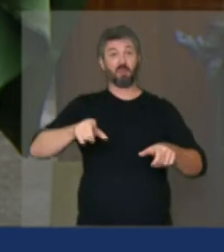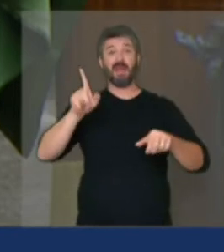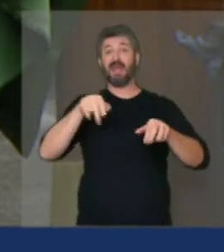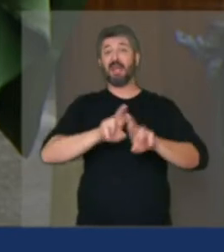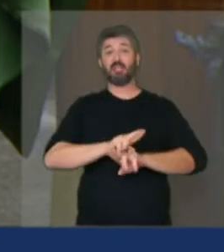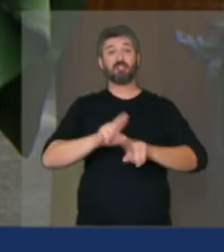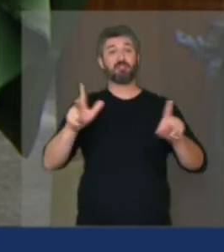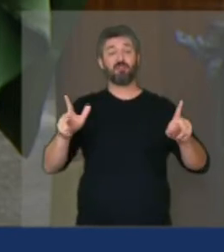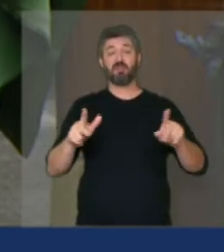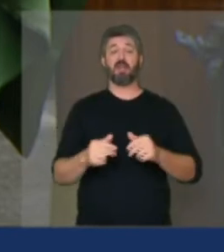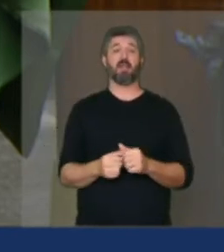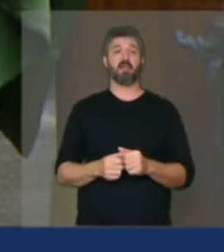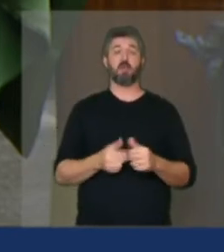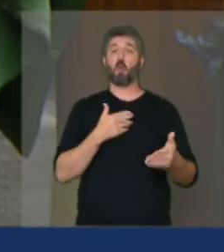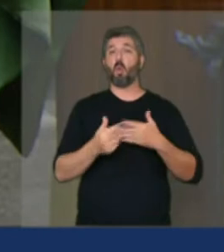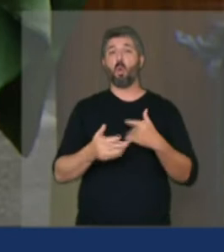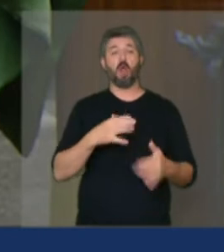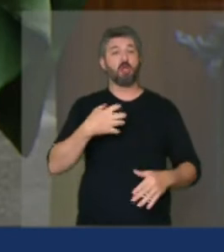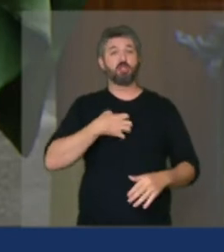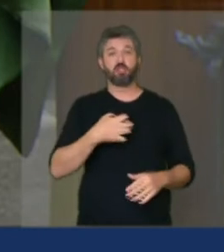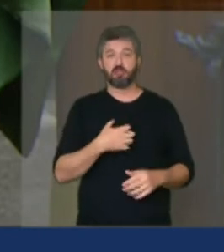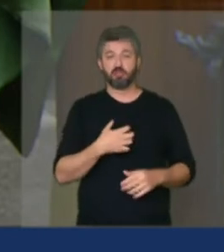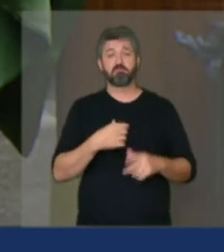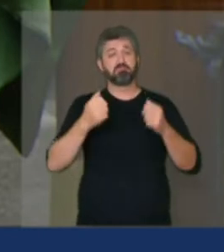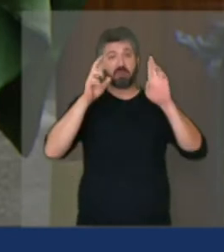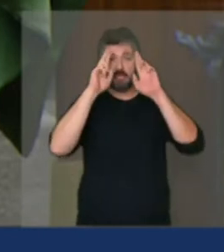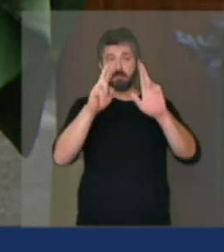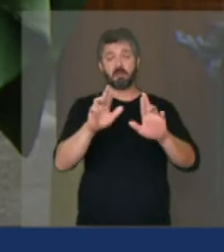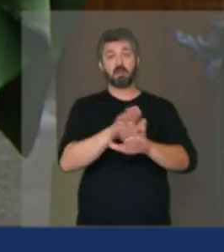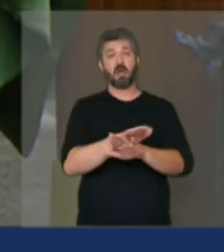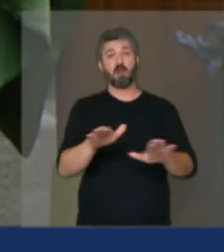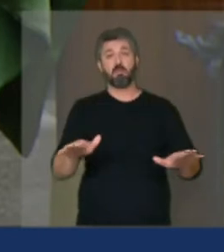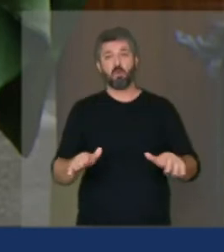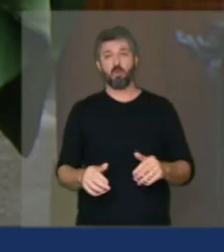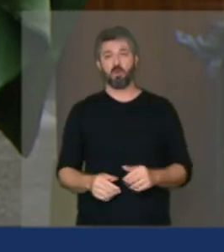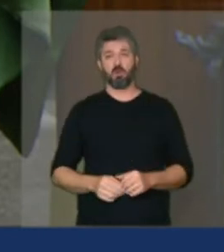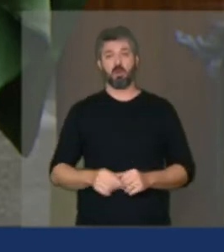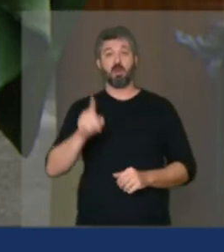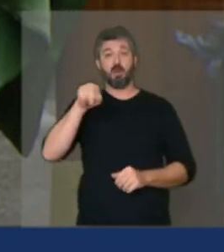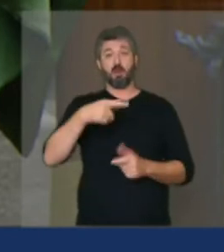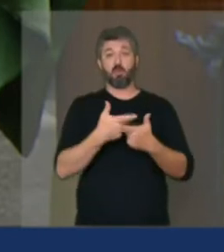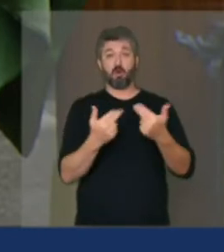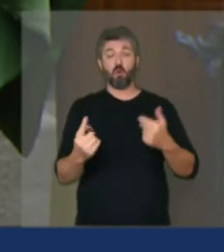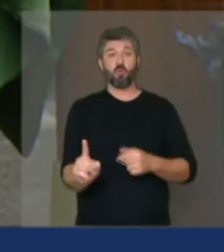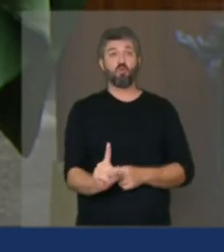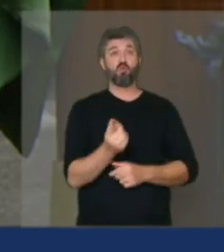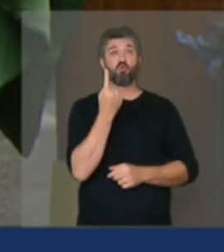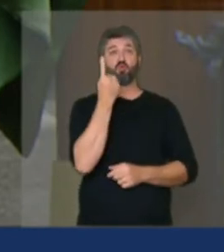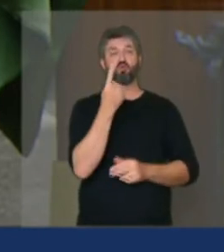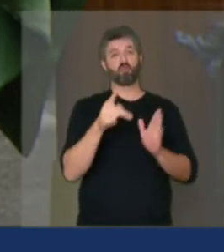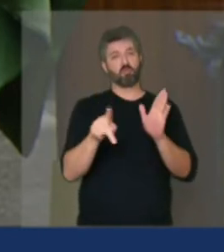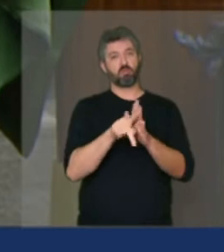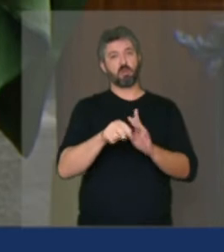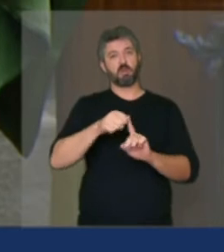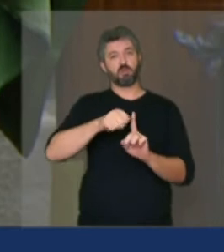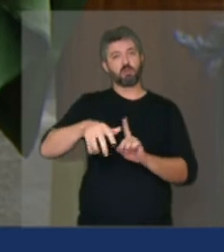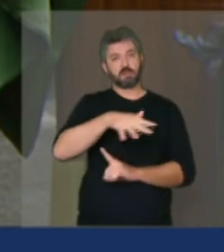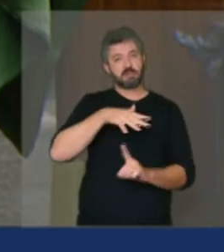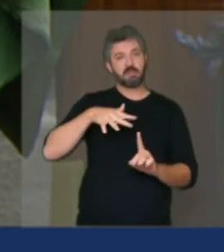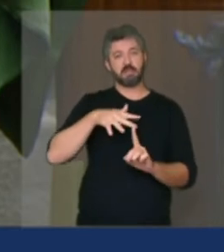SUAS ESSÊNCIAS E RESPEITAR ISSO COMO ALGO ÚNICO DENTRO DA SOCIEDADE. É ISSO QUE TEM QUE SER PASSADO É FRENTE. [SOA A CAMPAINHA]. É ISSO QUE